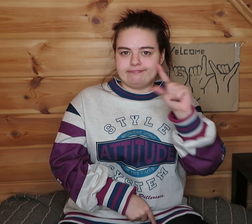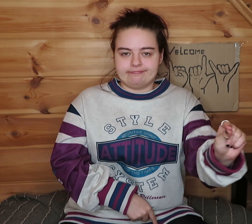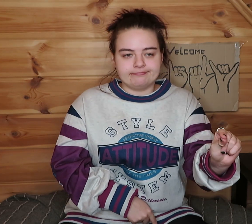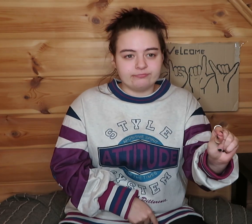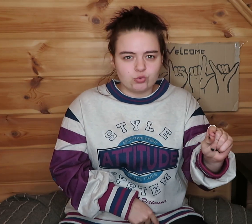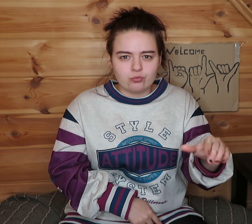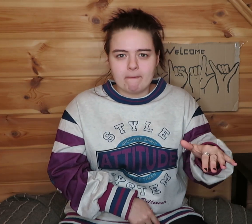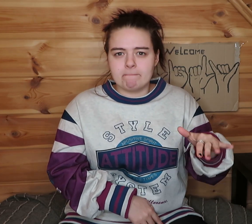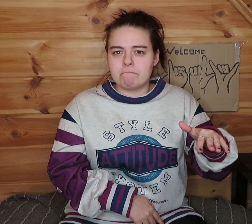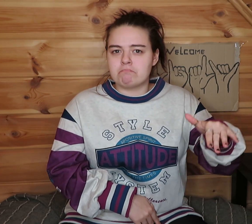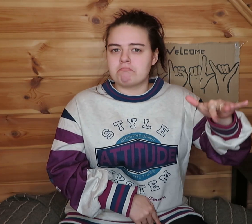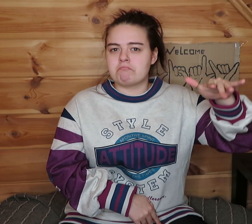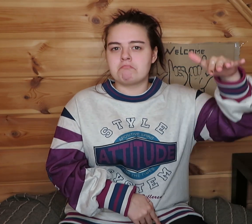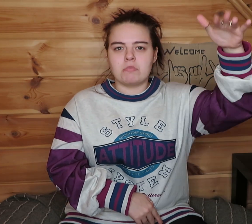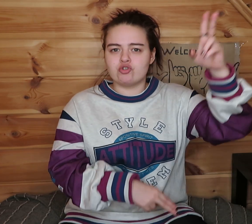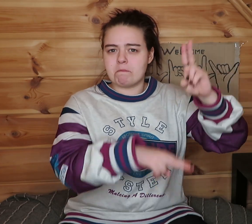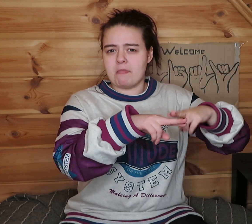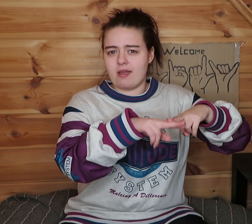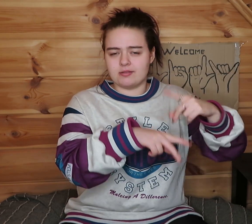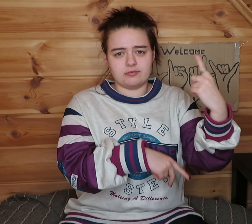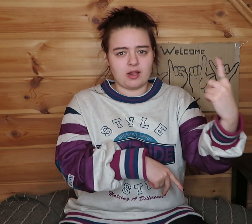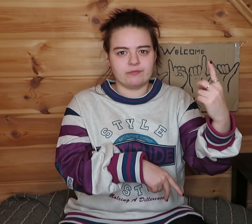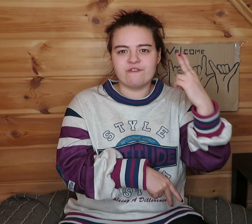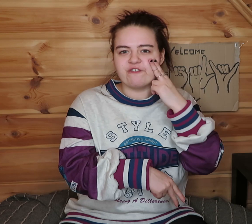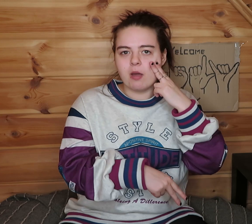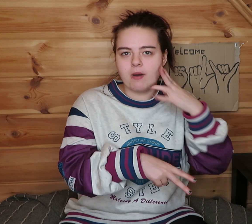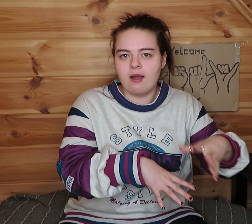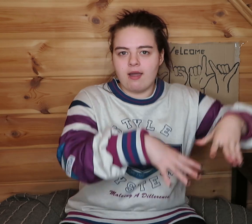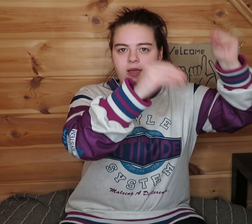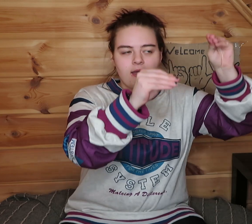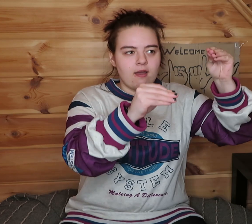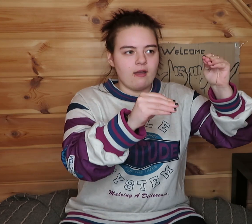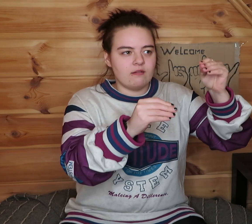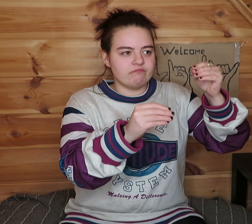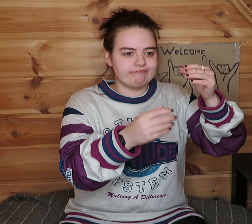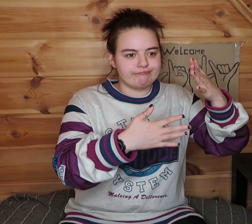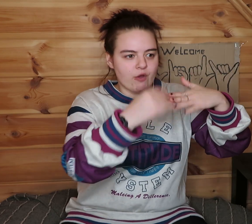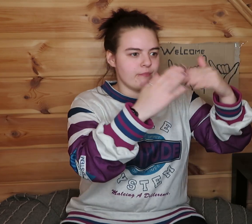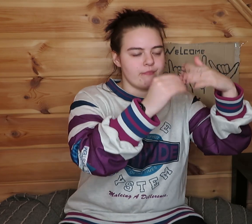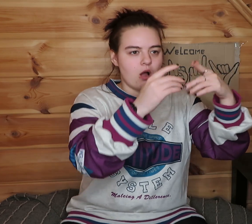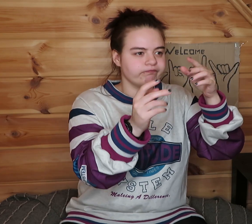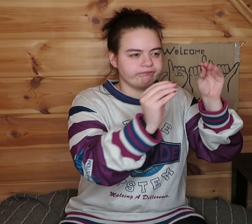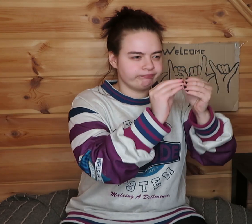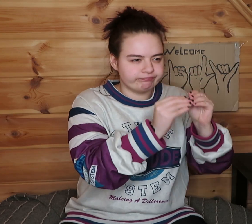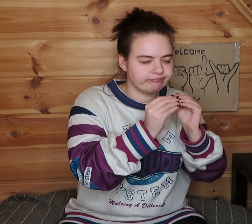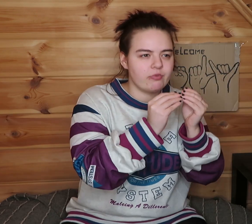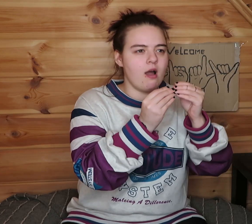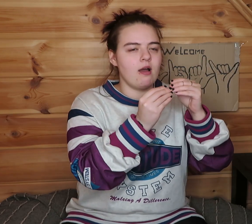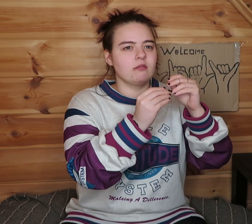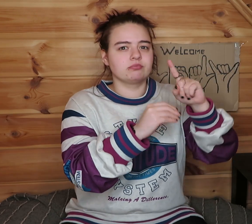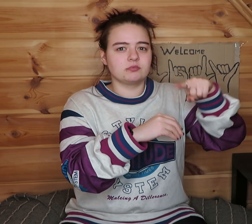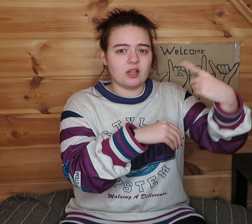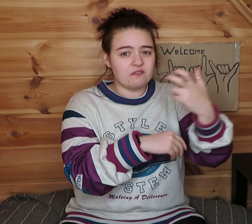Er wird erwachsen und gründet später eine Firma.